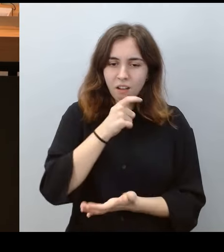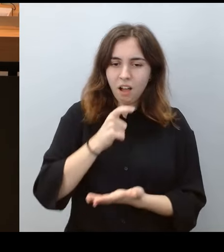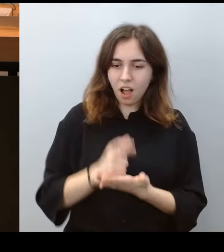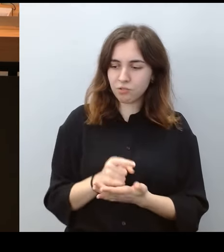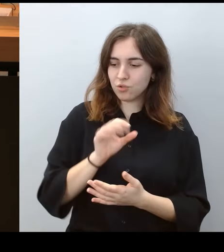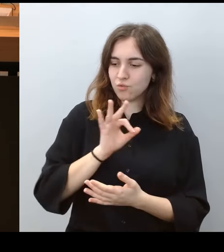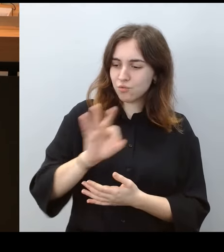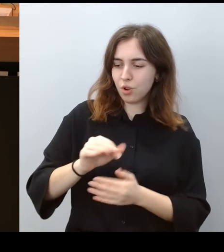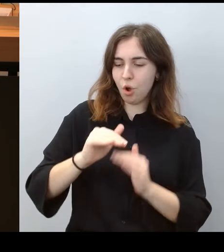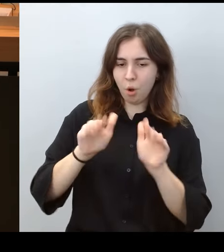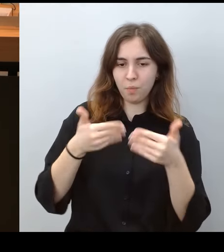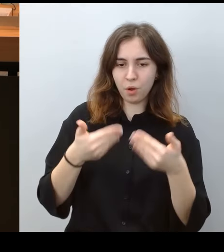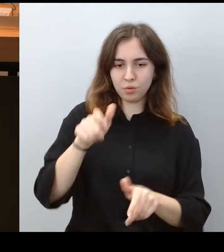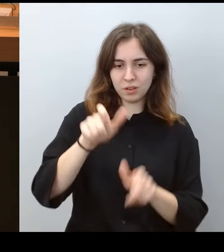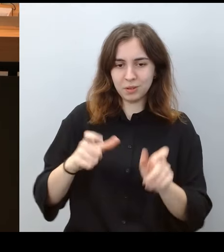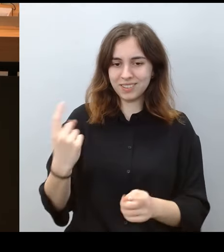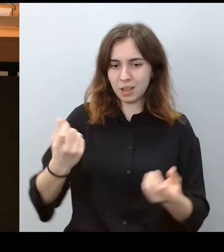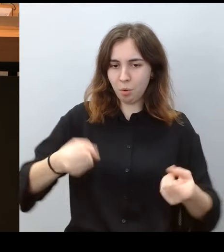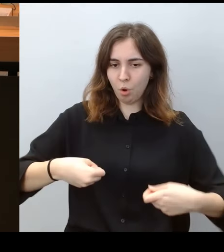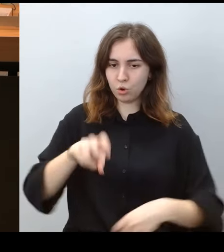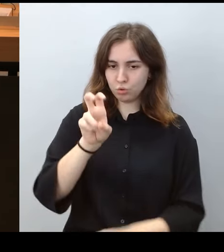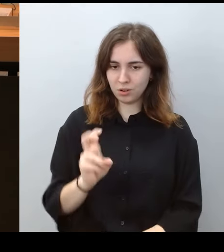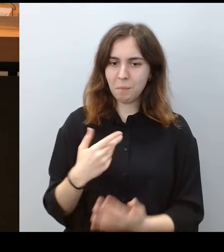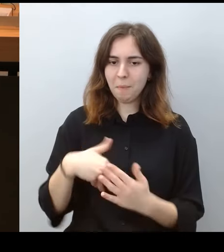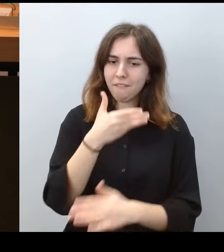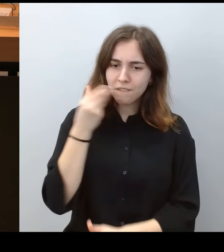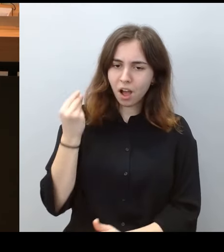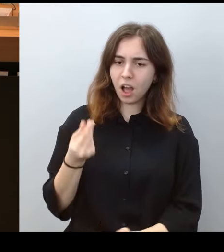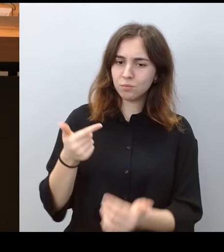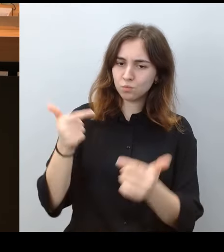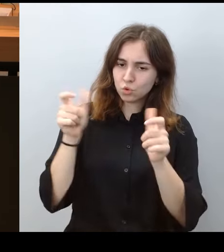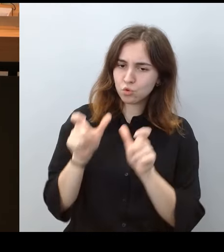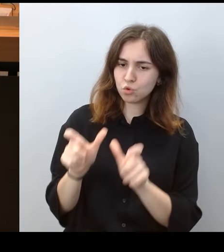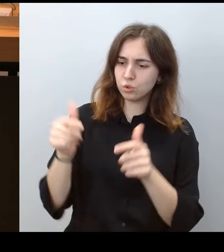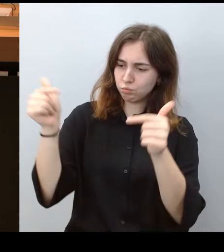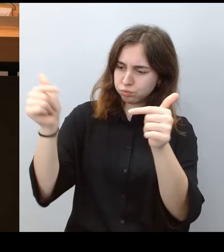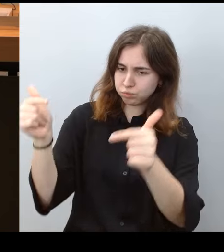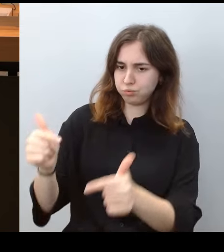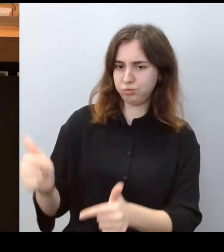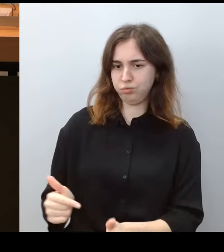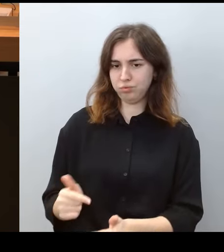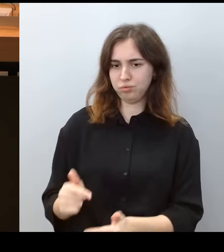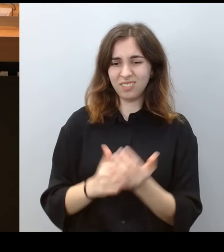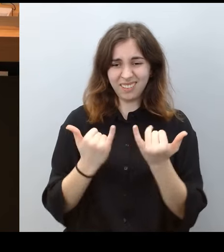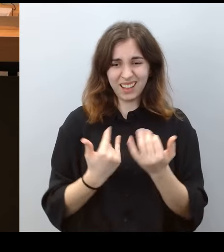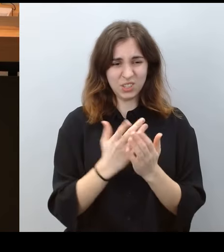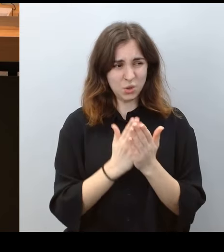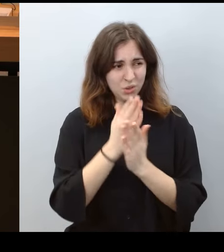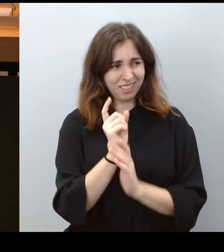statt Kälte und Verelendung ausgesetzt zu sein, weil es um die Würde auch dieser Menschen geht. Und weil es in Berlin keine